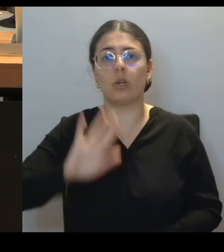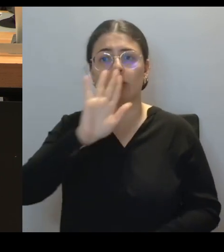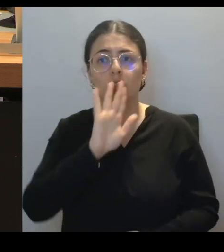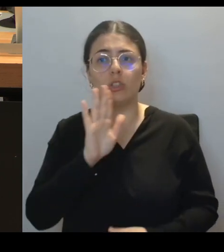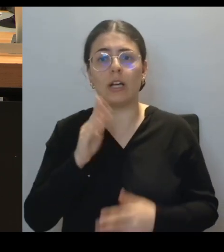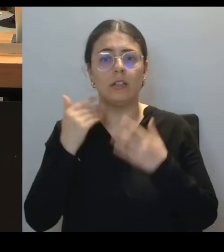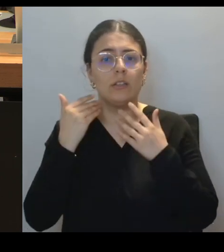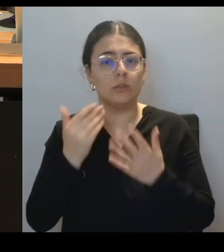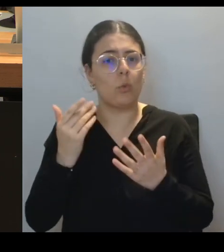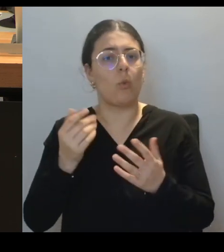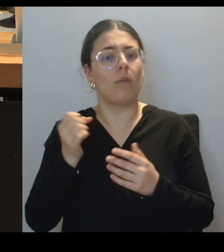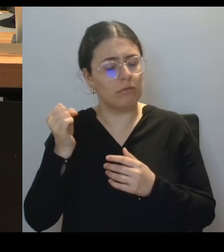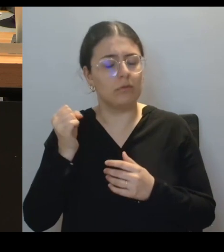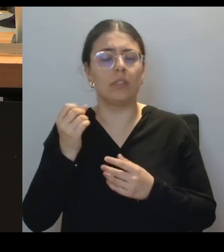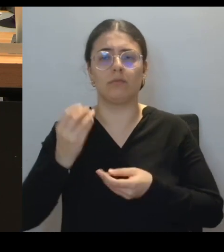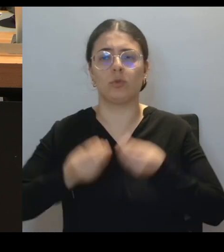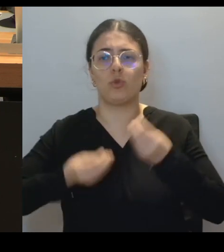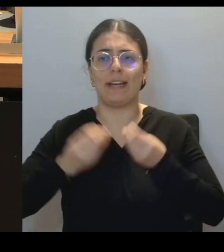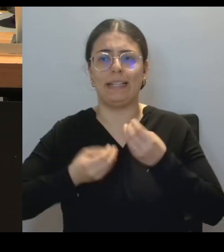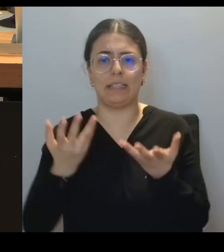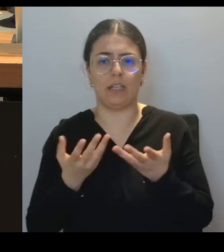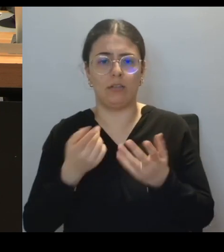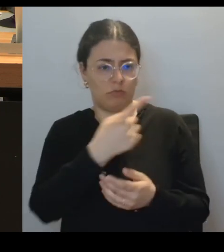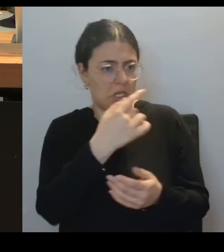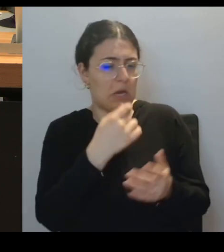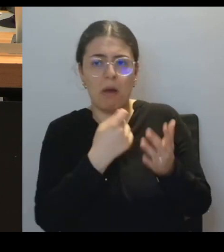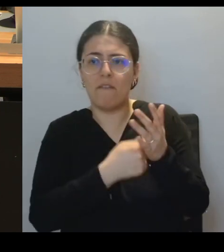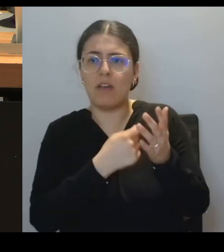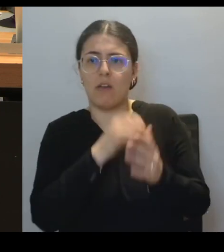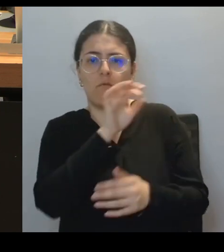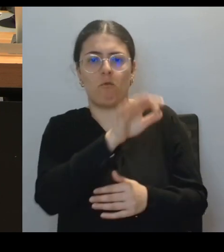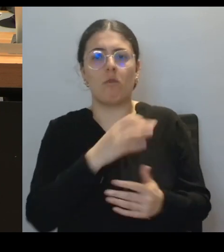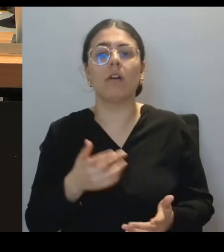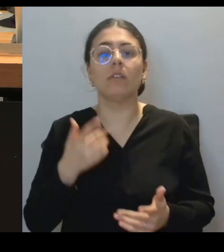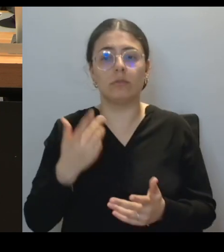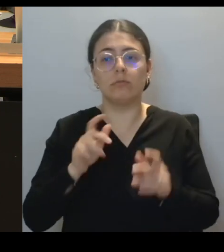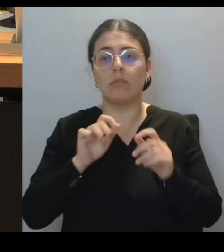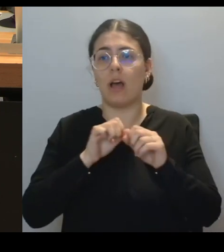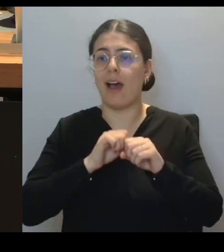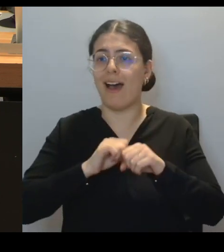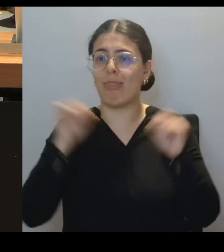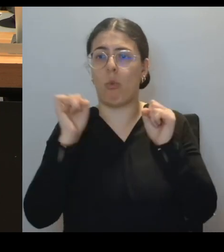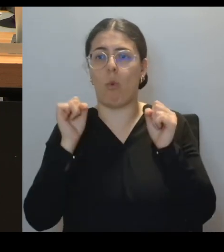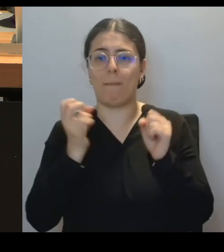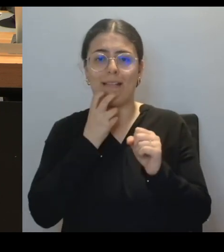den Ausstieg aus der Atomenergie beschlossen und wird ihn auch umsetzen, wird ihn auch umsetzen.